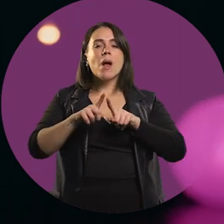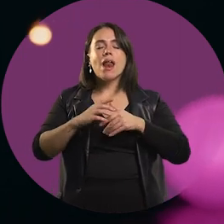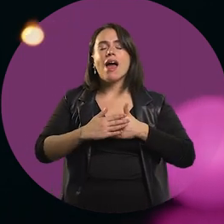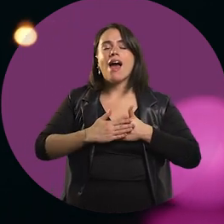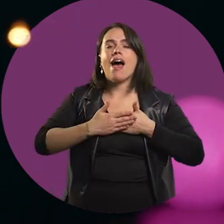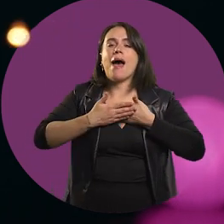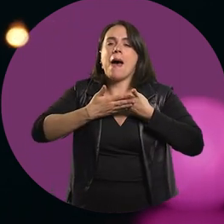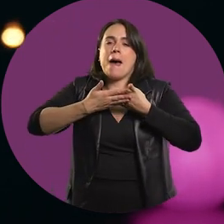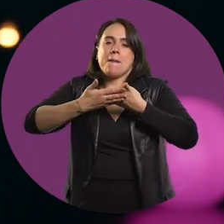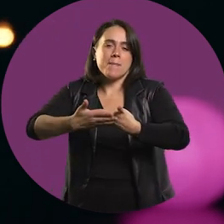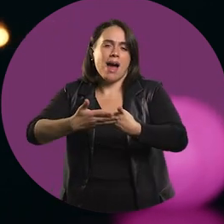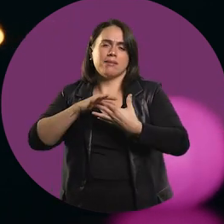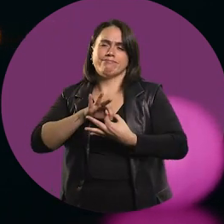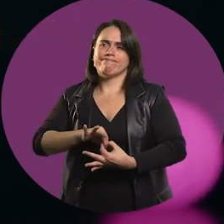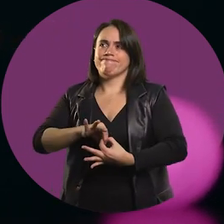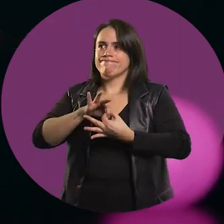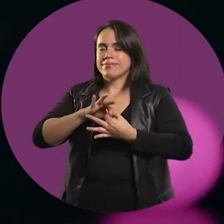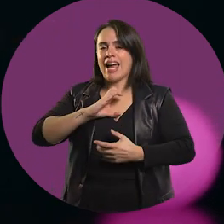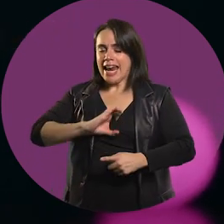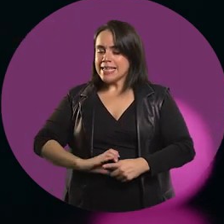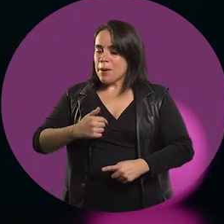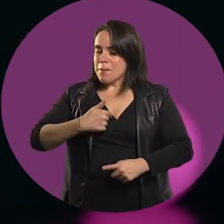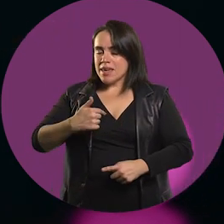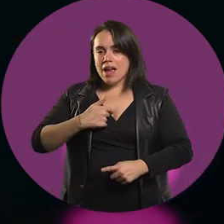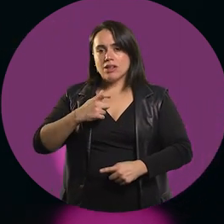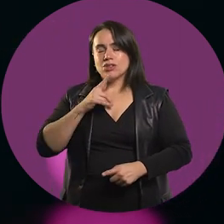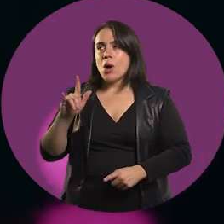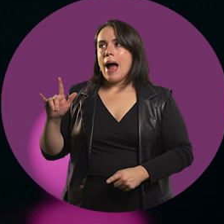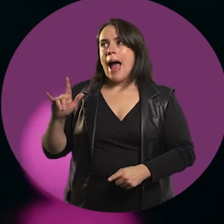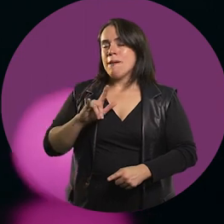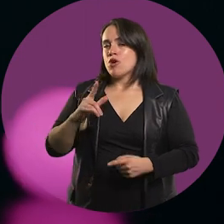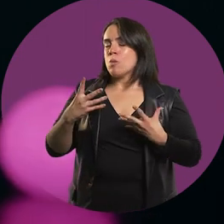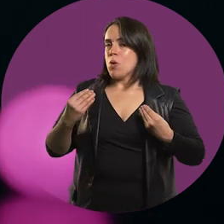Eso también, es como muy característico de mi persona. Eso.